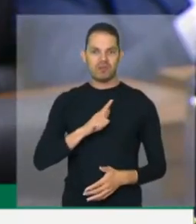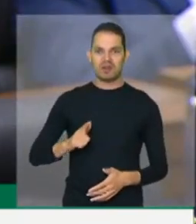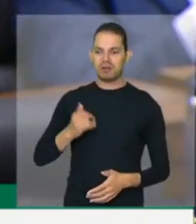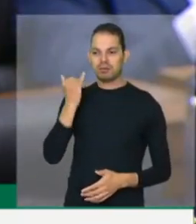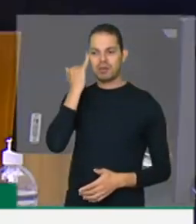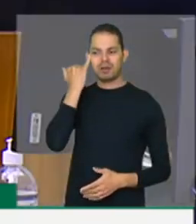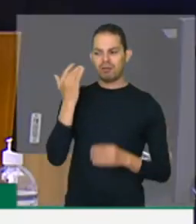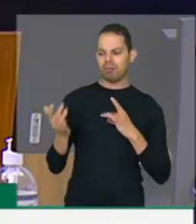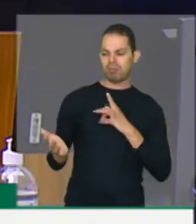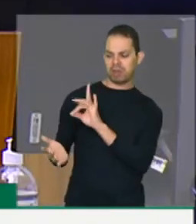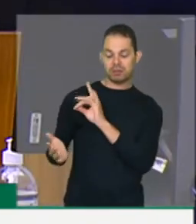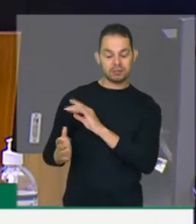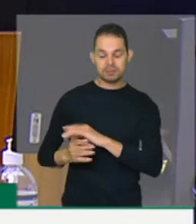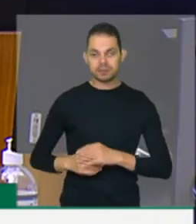[PRESIDENTE]: NOVO.